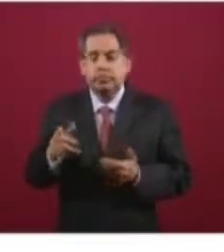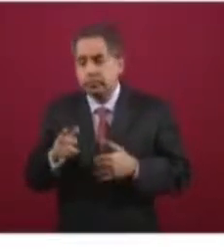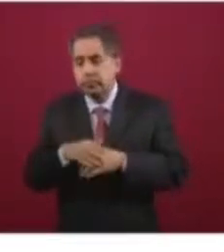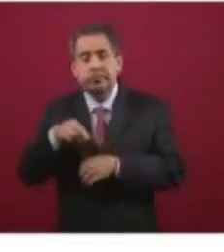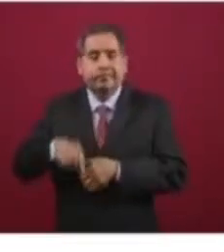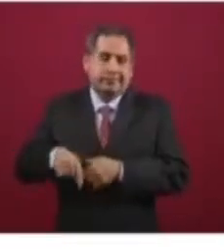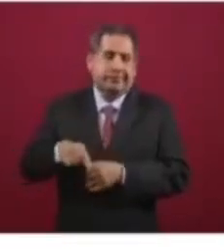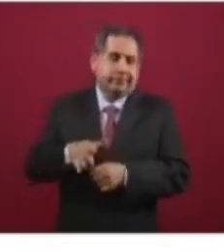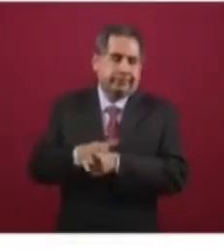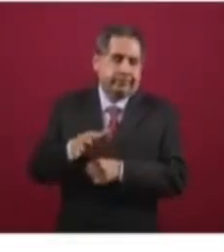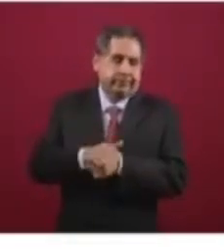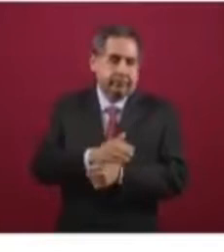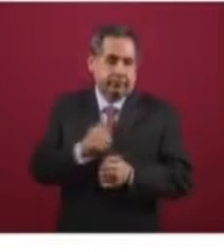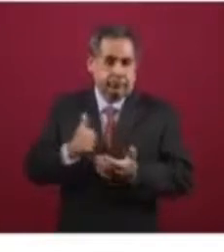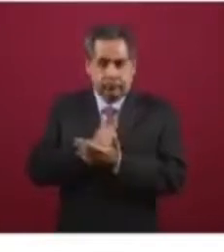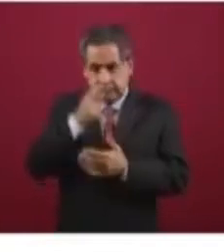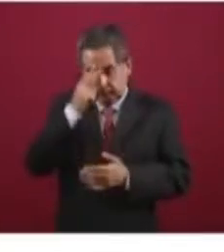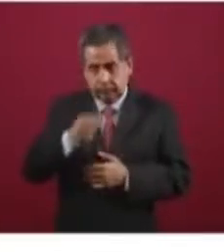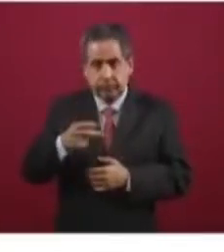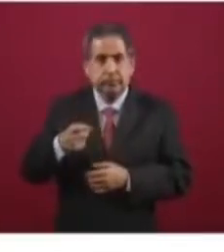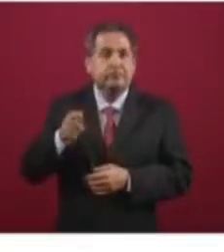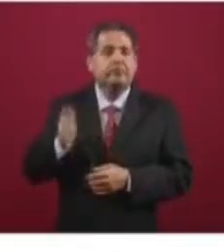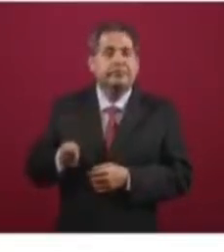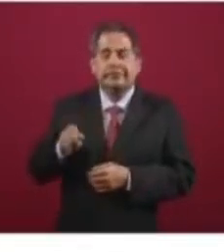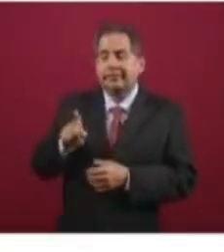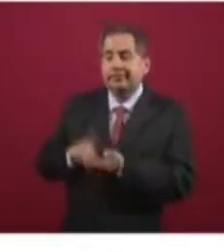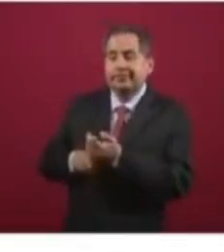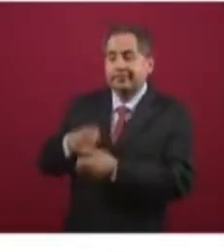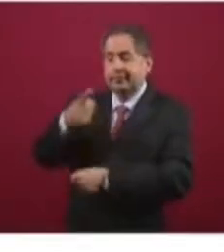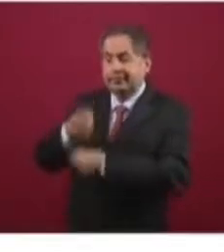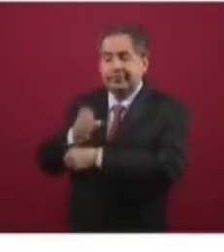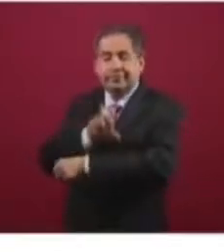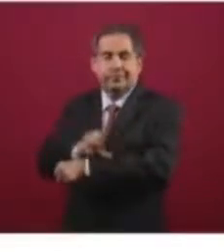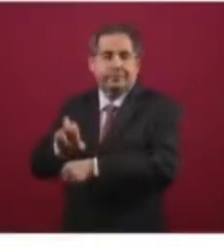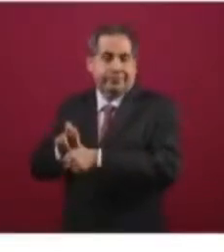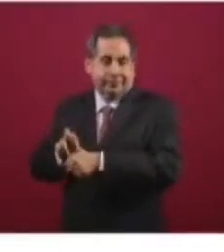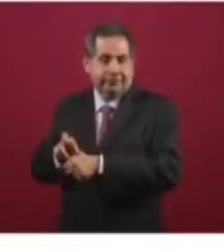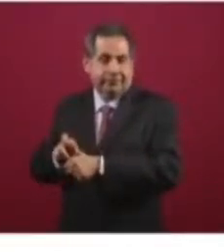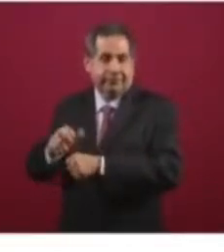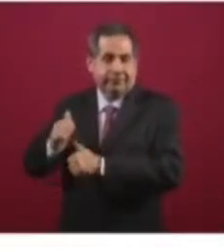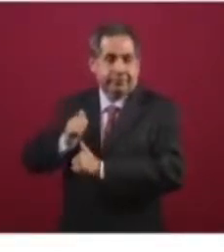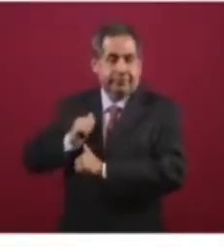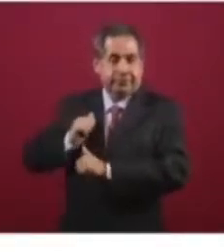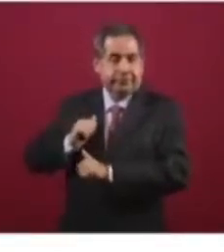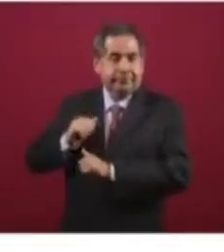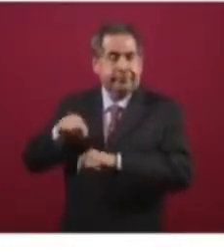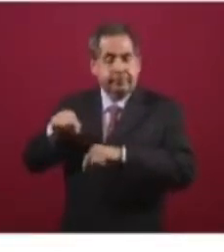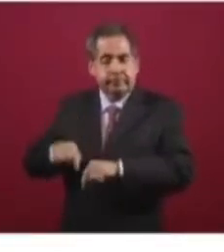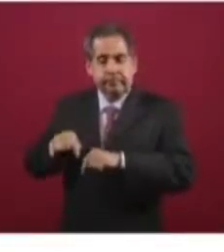la Ciudad de México se encuentra la primera coordinación territorial y el cuartel general